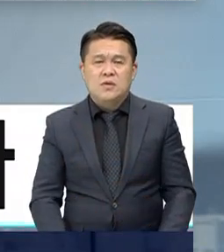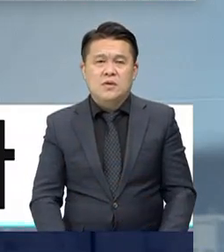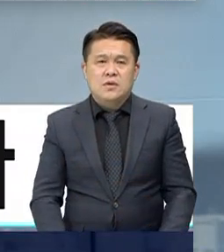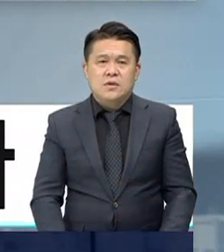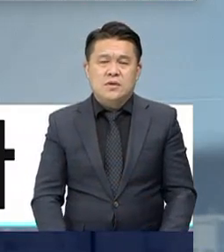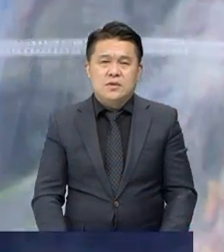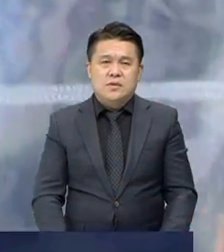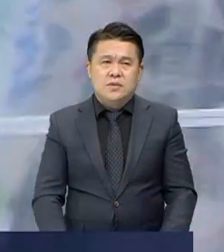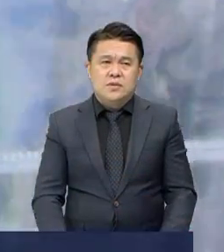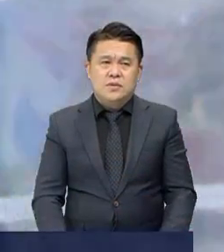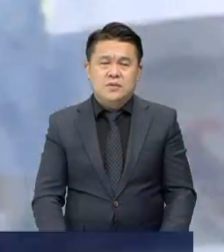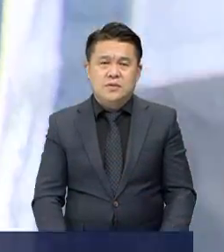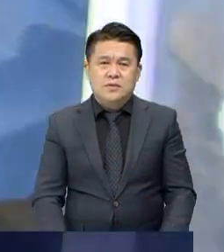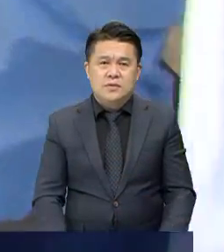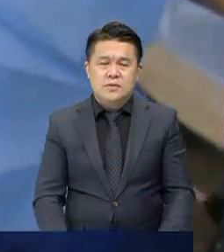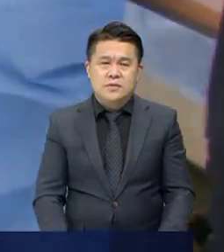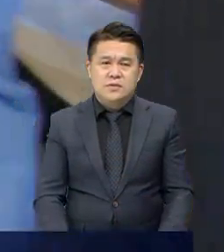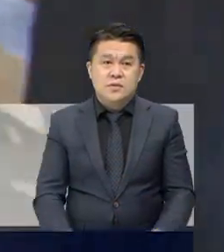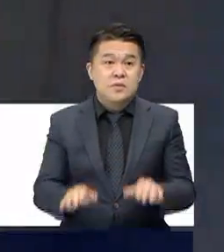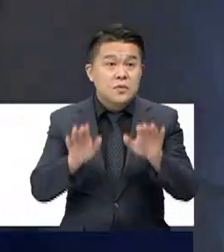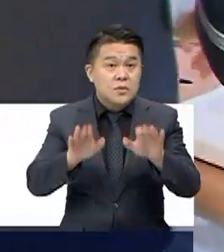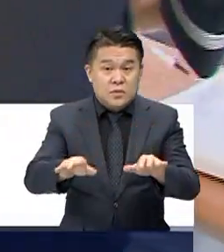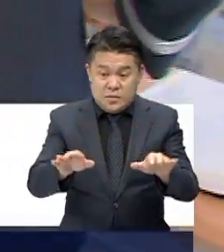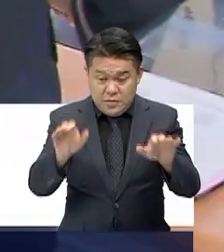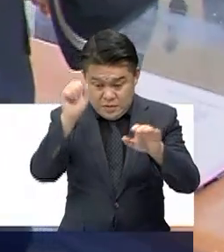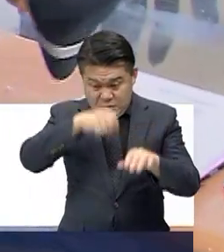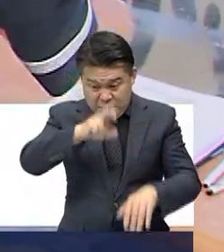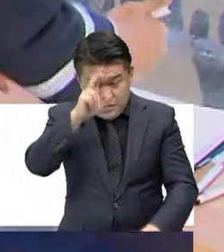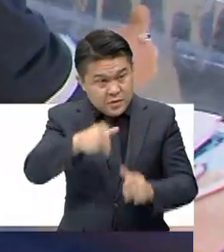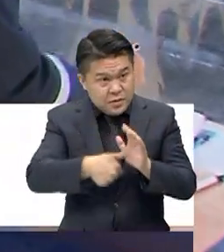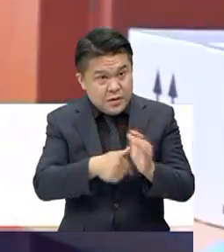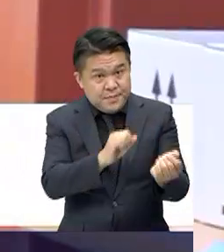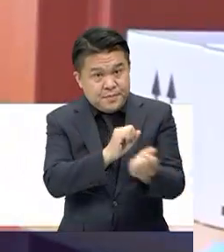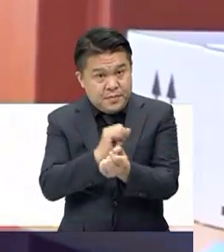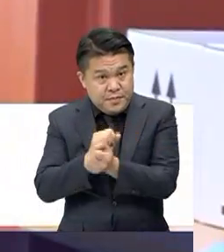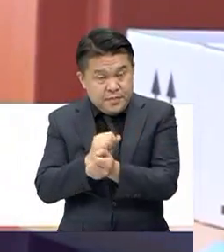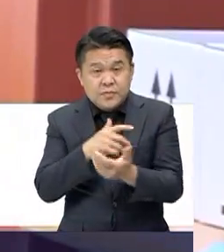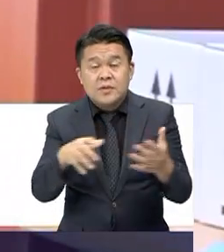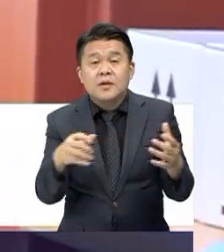(기자) 오늘 0시 기준 코로나19 신규 확진자는 2,425명으로 집계됐습니다.